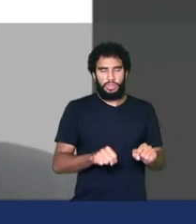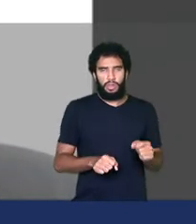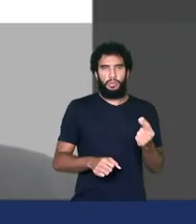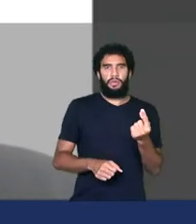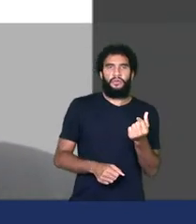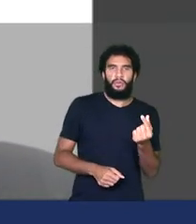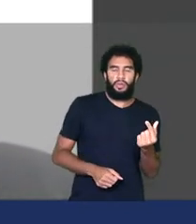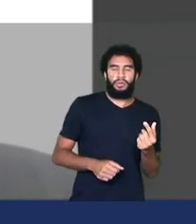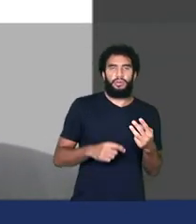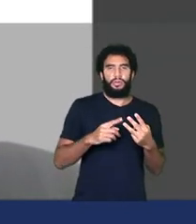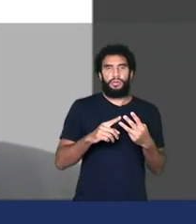OS BANCOS, PARA O SISTEMA FINANCEIRO, PARA A GRILAGEM DE